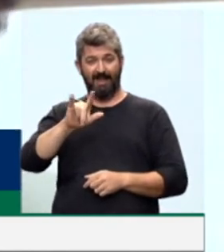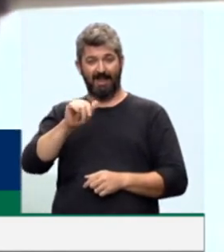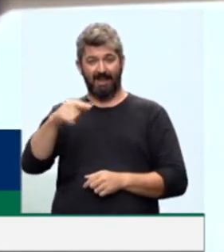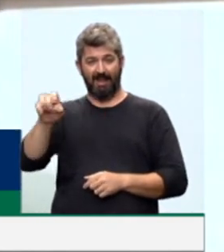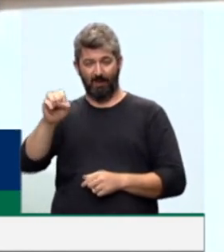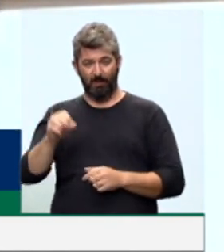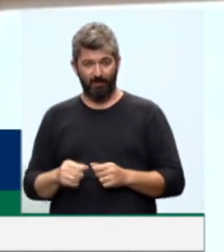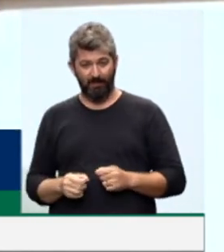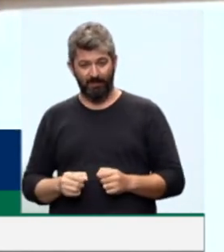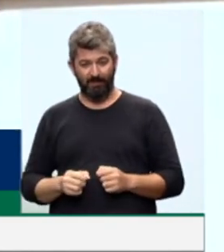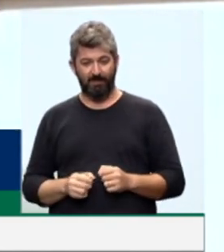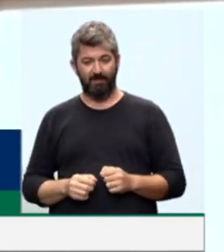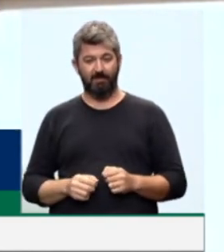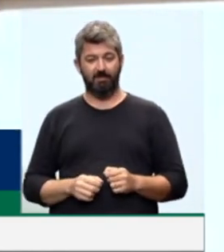PASSASSE PELO PODER LEGISLATIVO, AQUELA EMPRESA